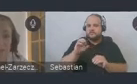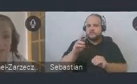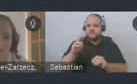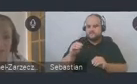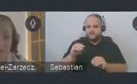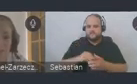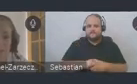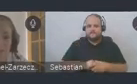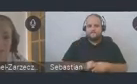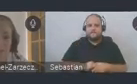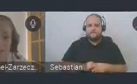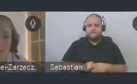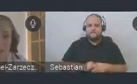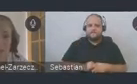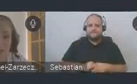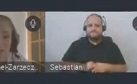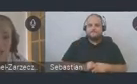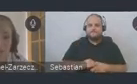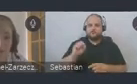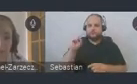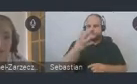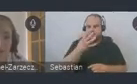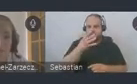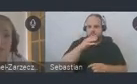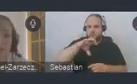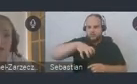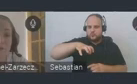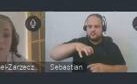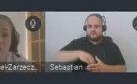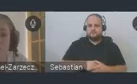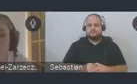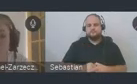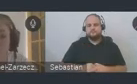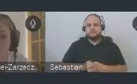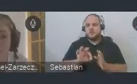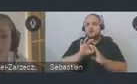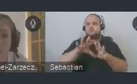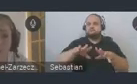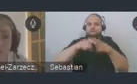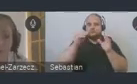I to jest taki cykl, mamy cztery elementy. Zaczynamy od doświadczenia. Na czym to polega?